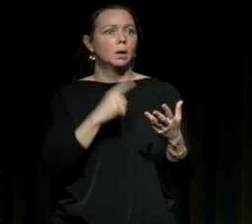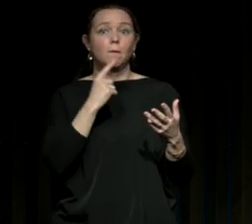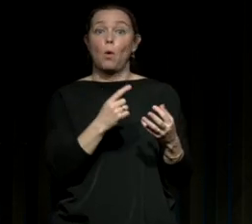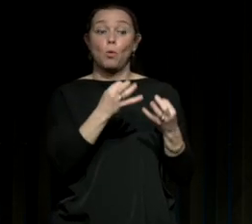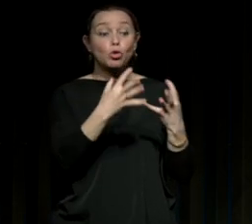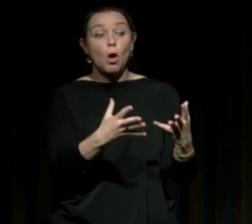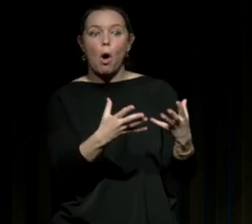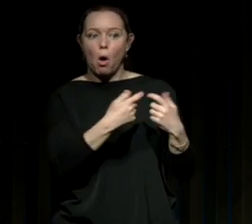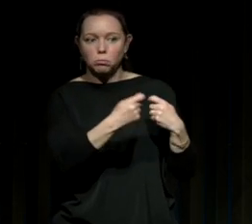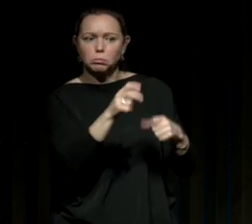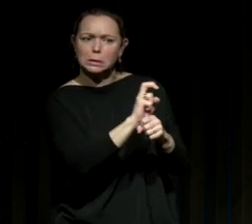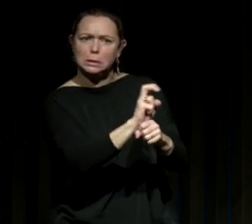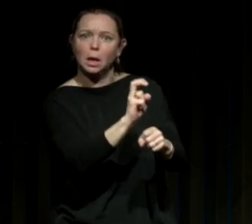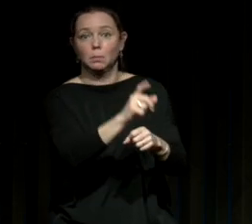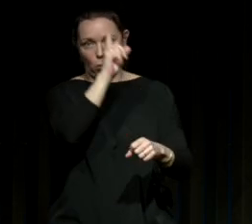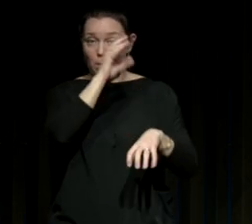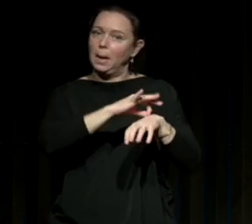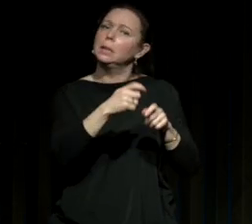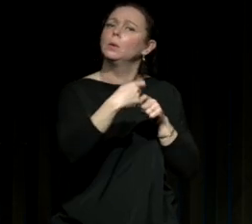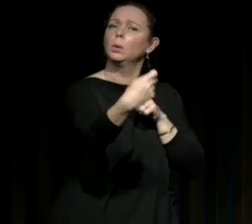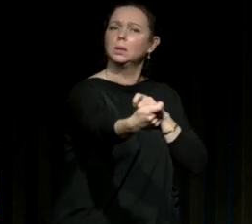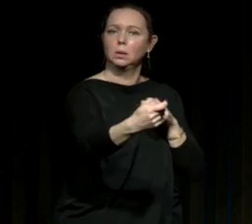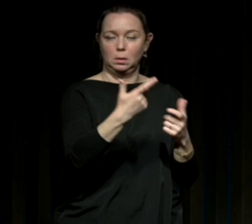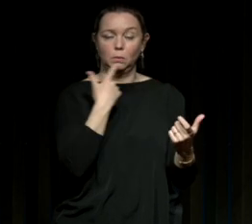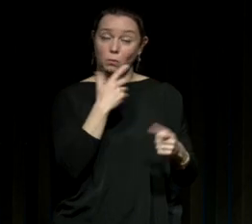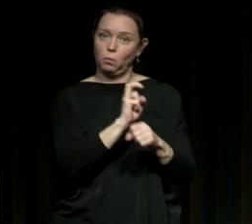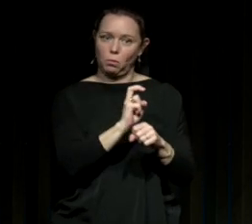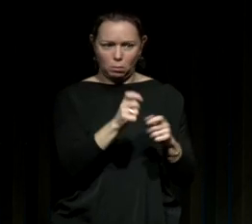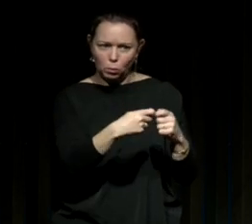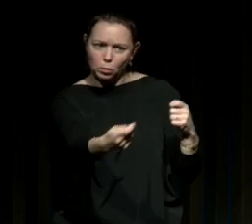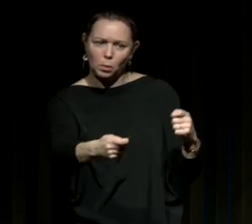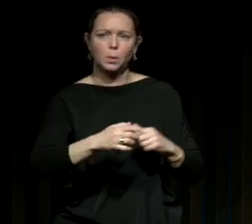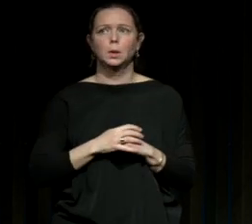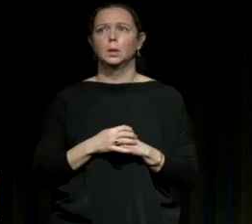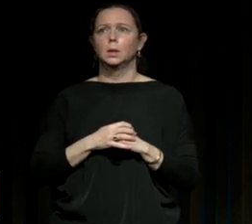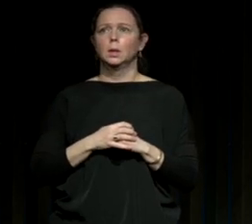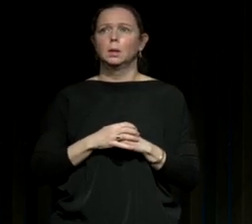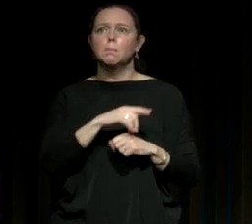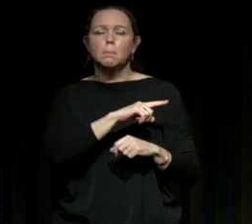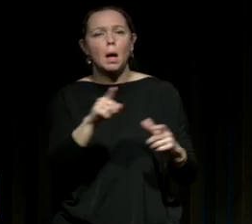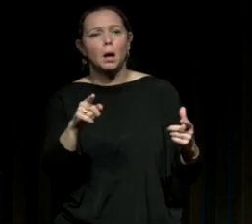est dans un contexte de maladie chronique il faut qu'ils aient pas de complications graves et puis